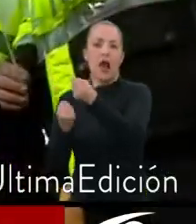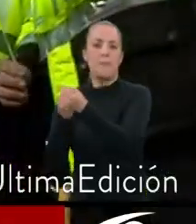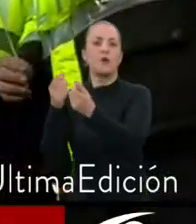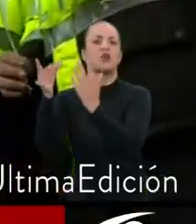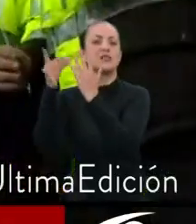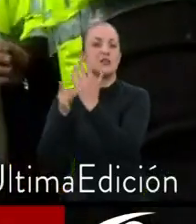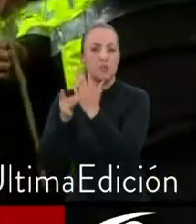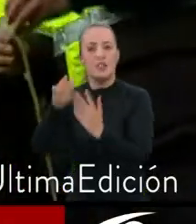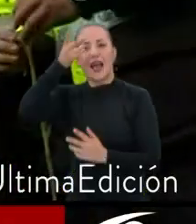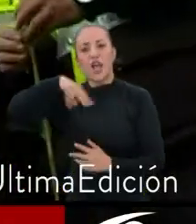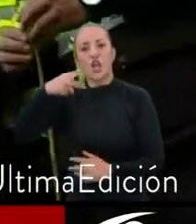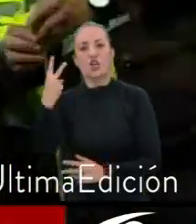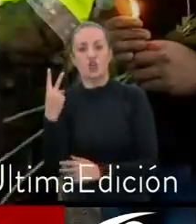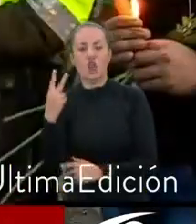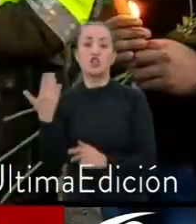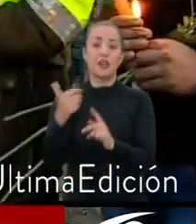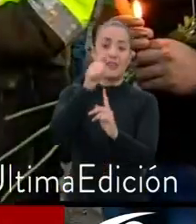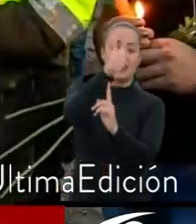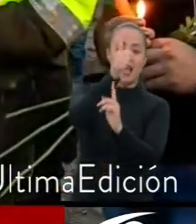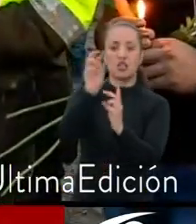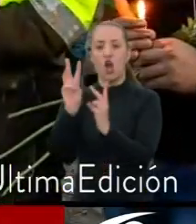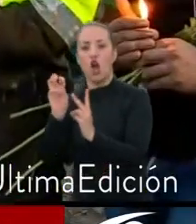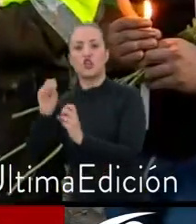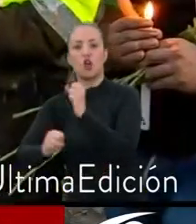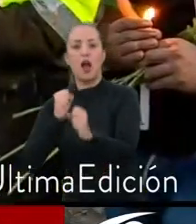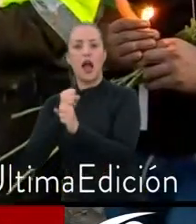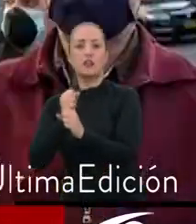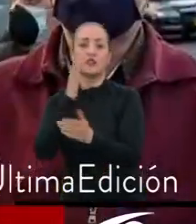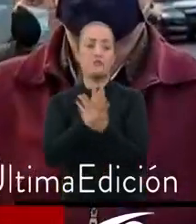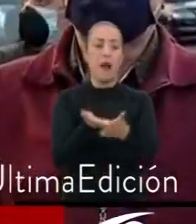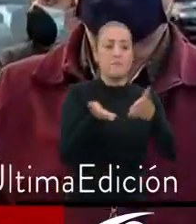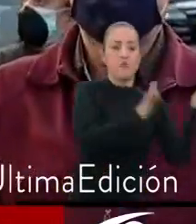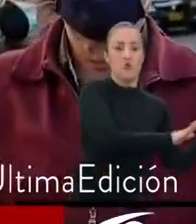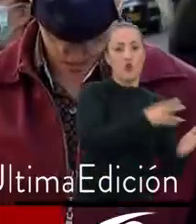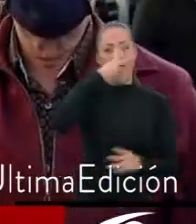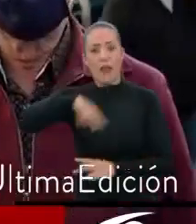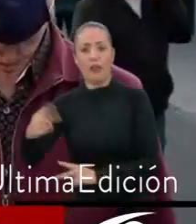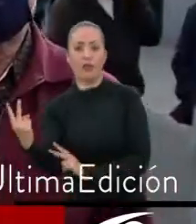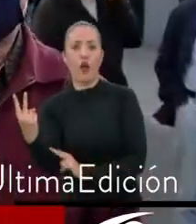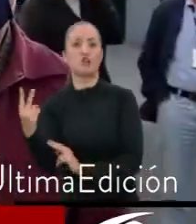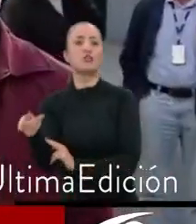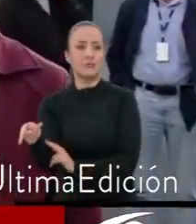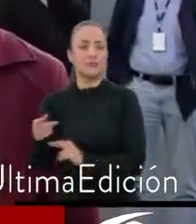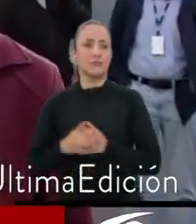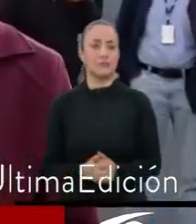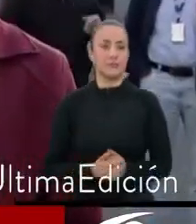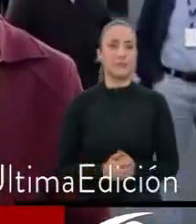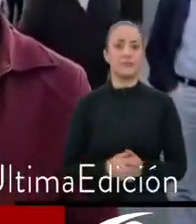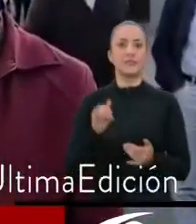en este momento. ))) con el homenaje, los